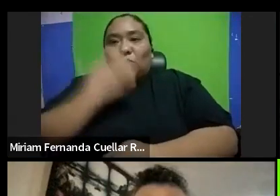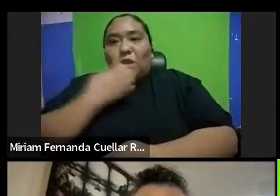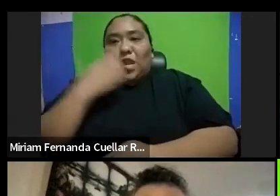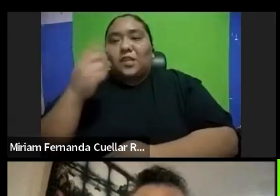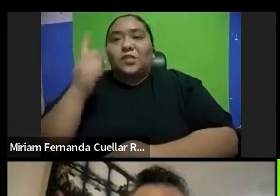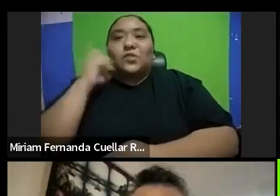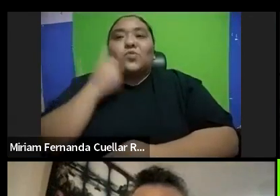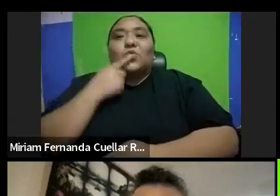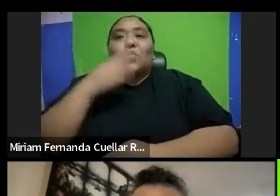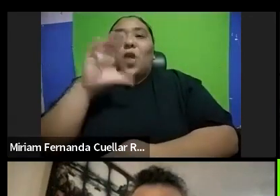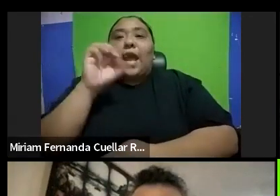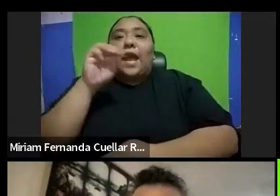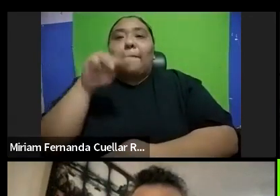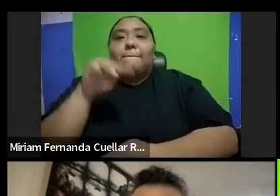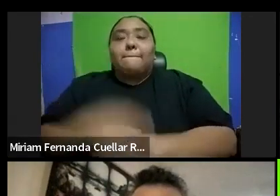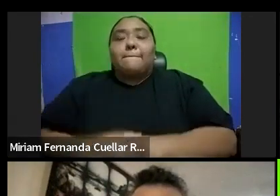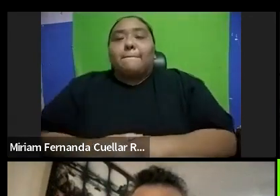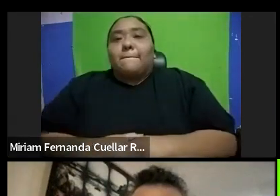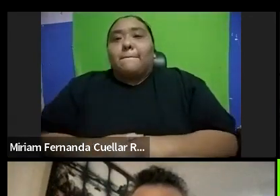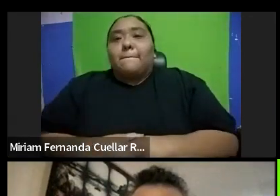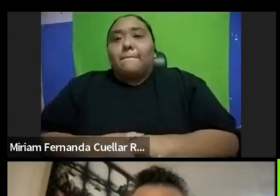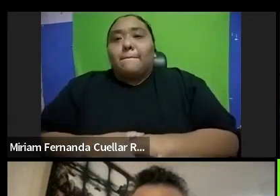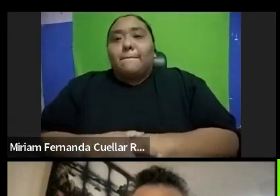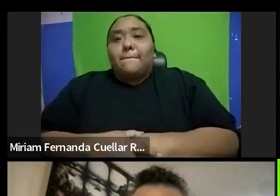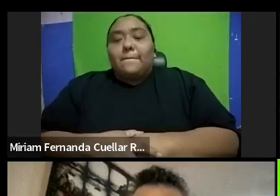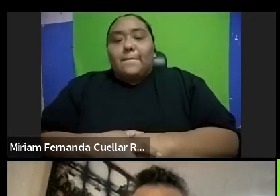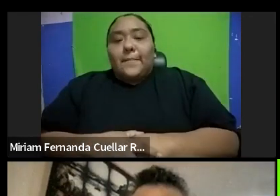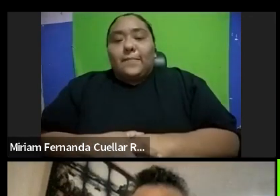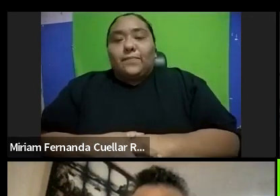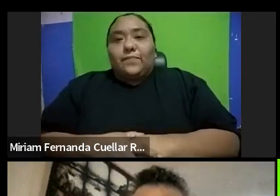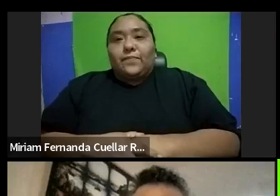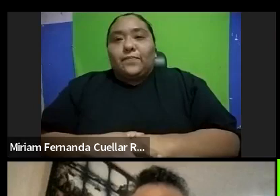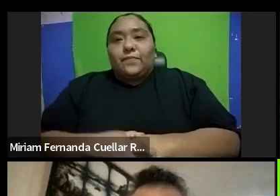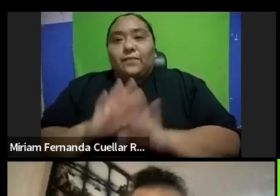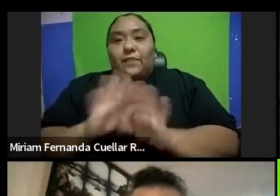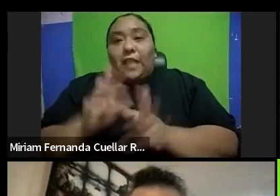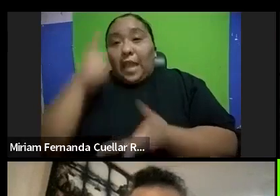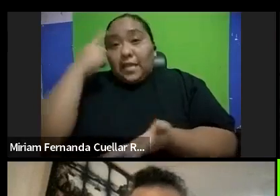sol